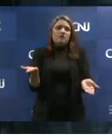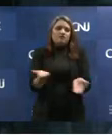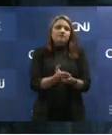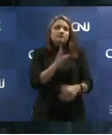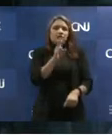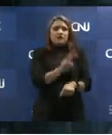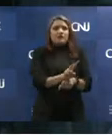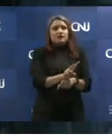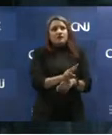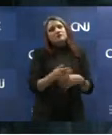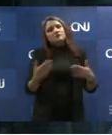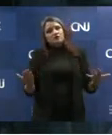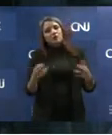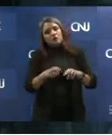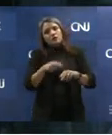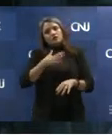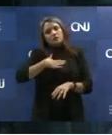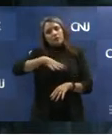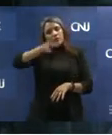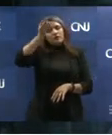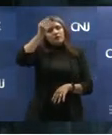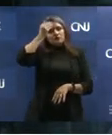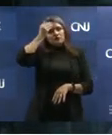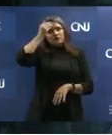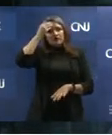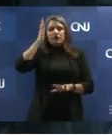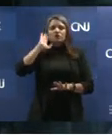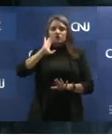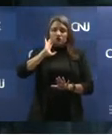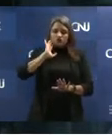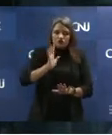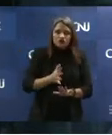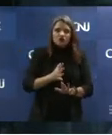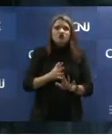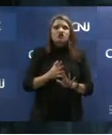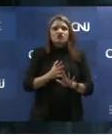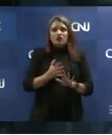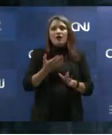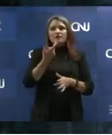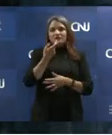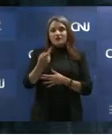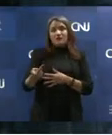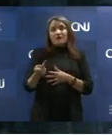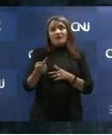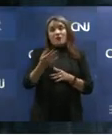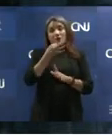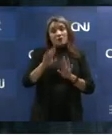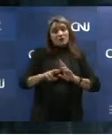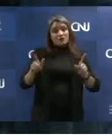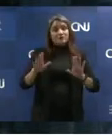o meu entendimento no mérito, já ter sido encaminhado em sentido diverso. Mas então, como esse processo não teve tempo de ter